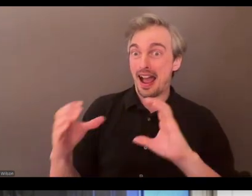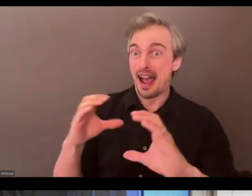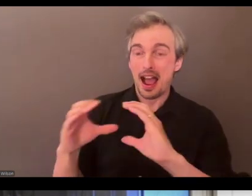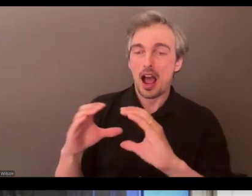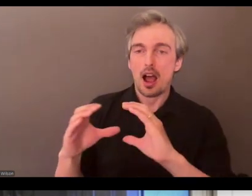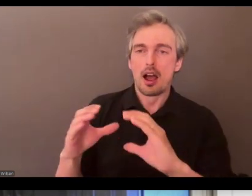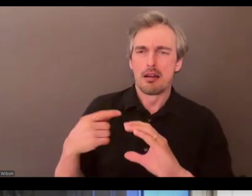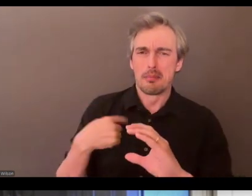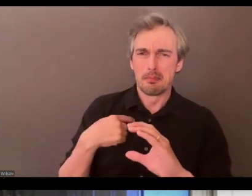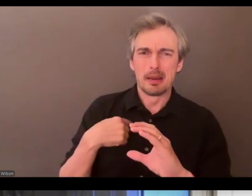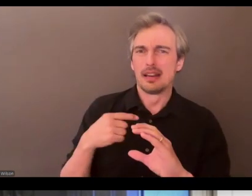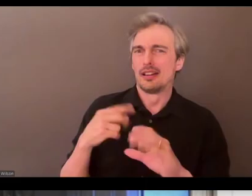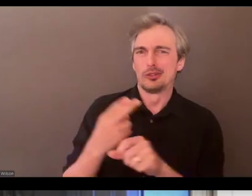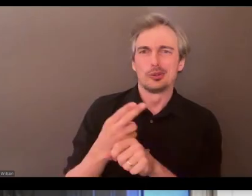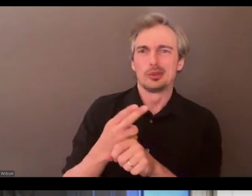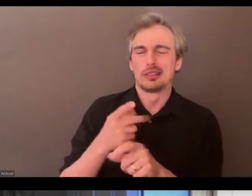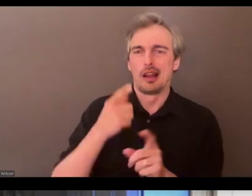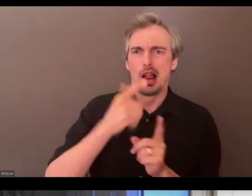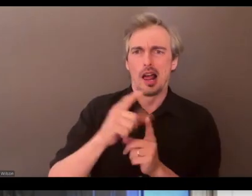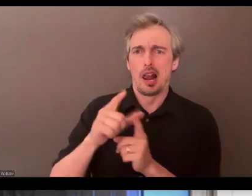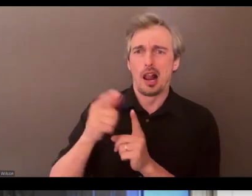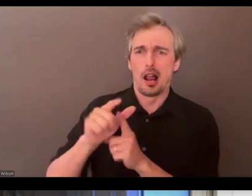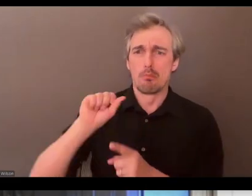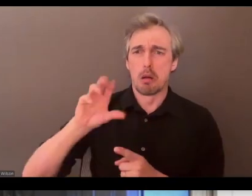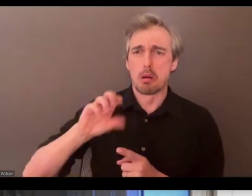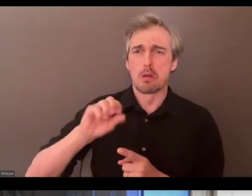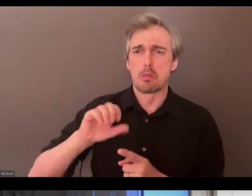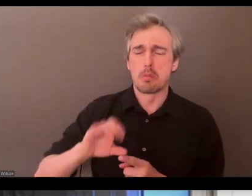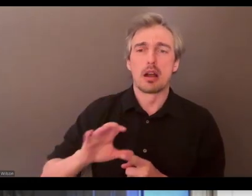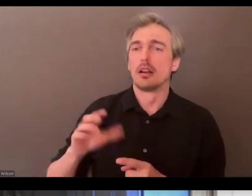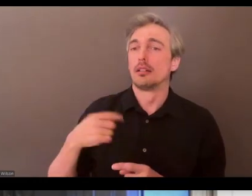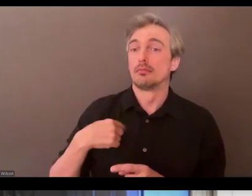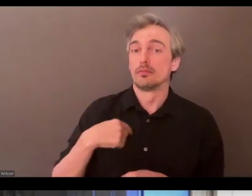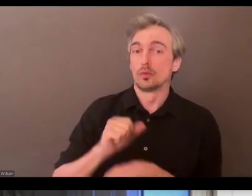始めたら、 ArcTouchは何を話しているのか全くわからないでしょう。